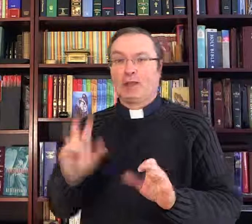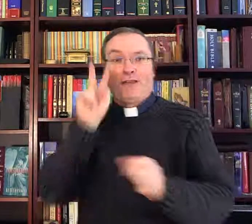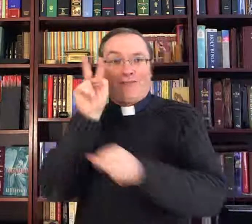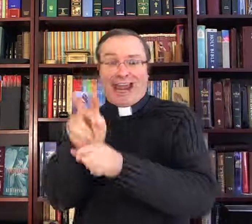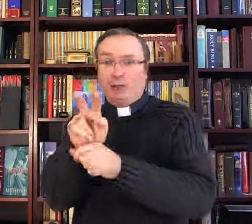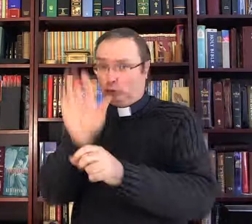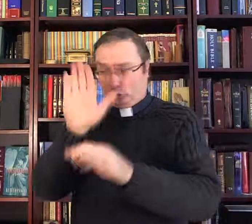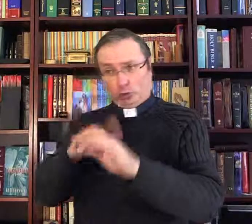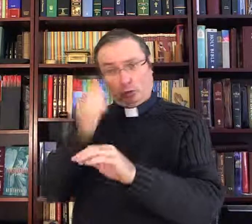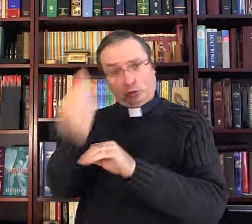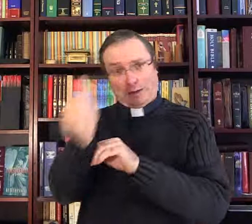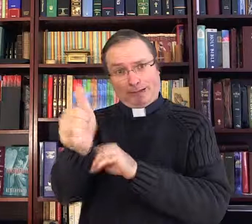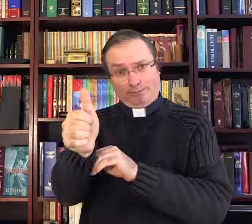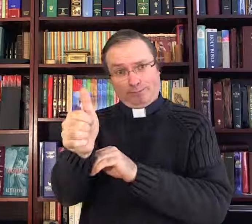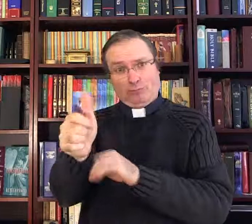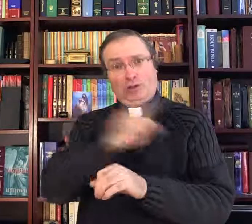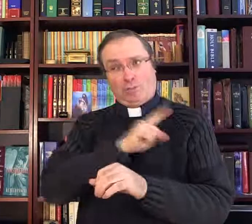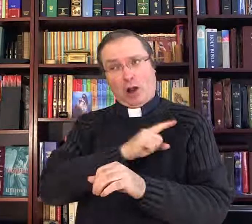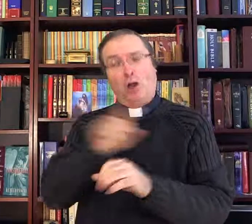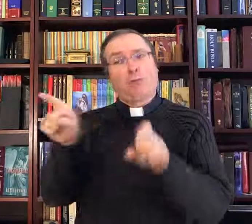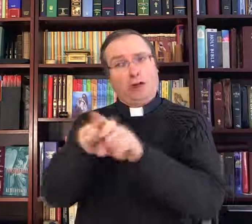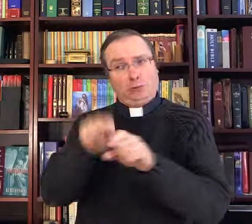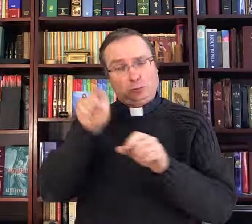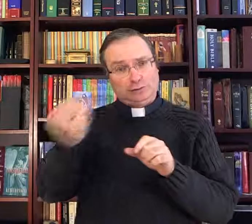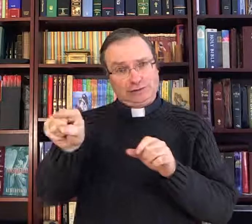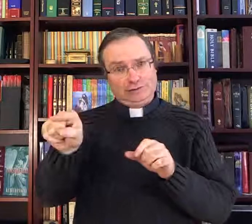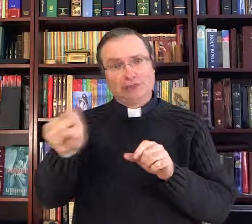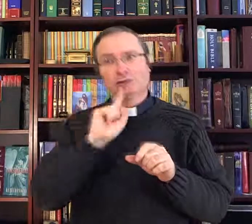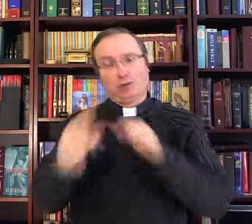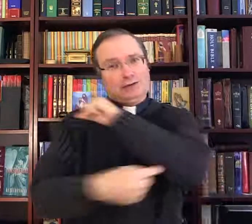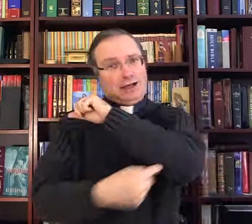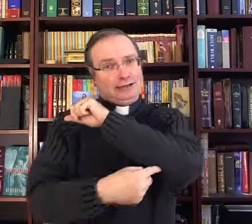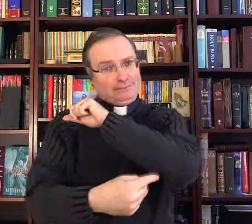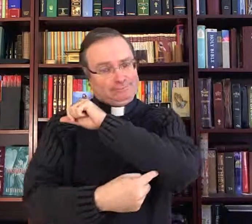Veille sur toi-même, de peur que toi aussi, tu ne sois tenté.